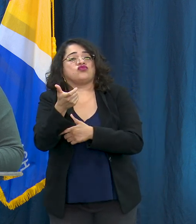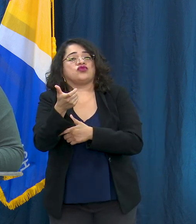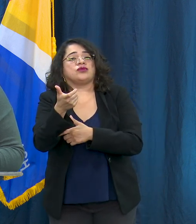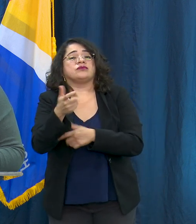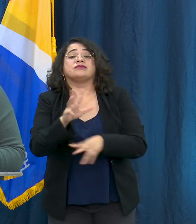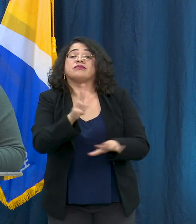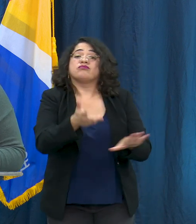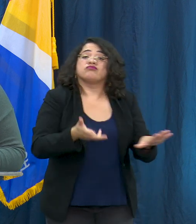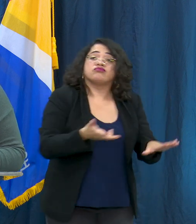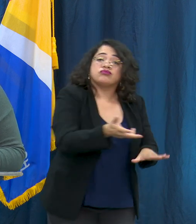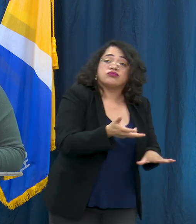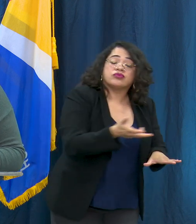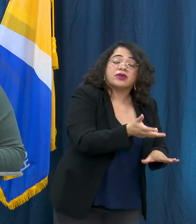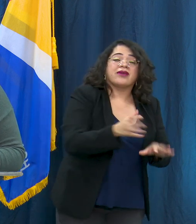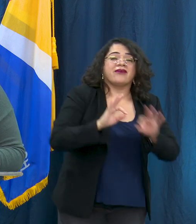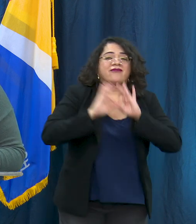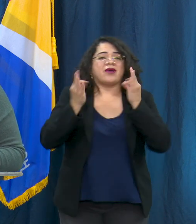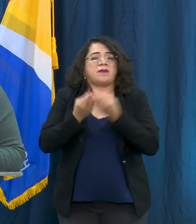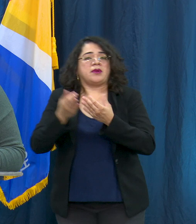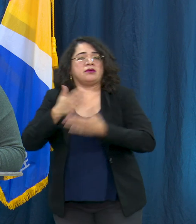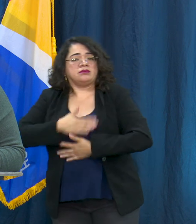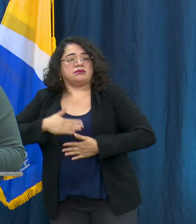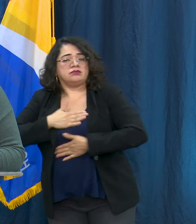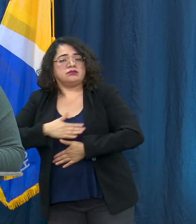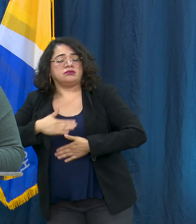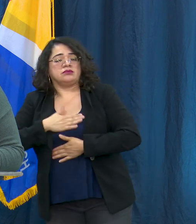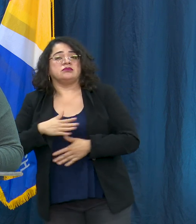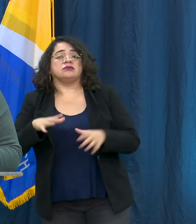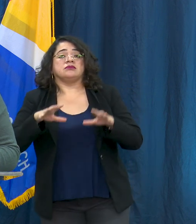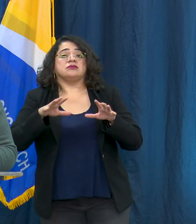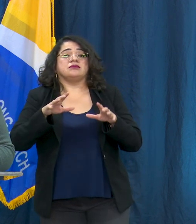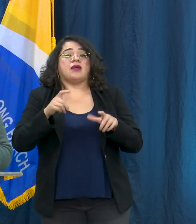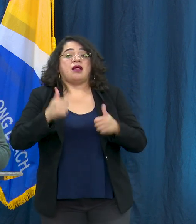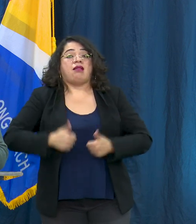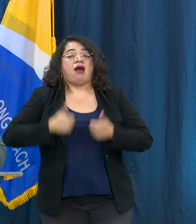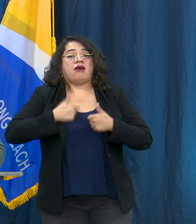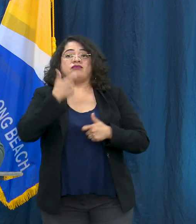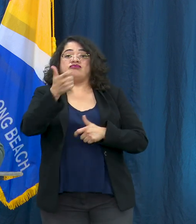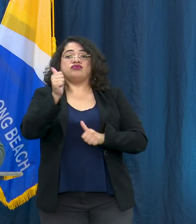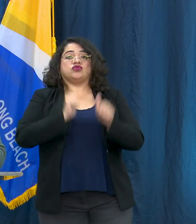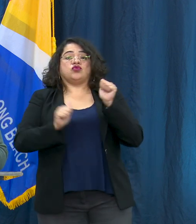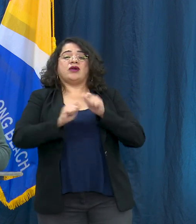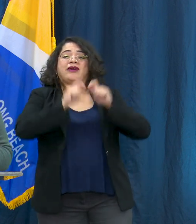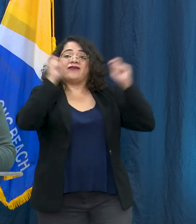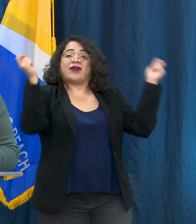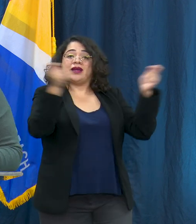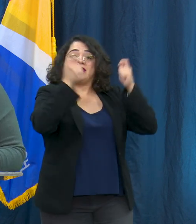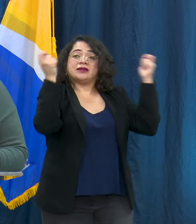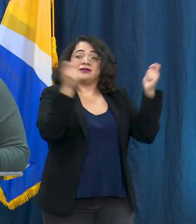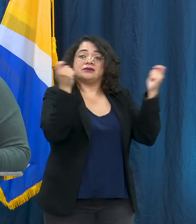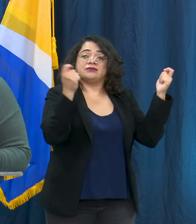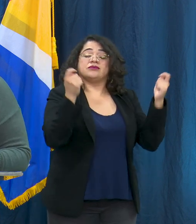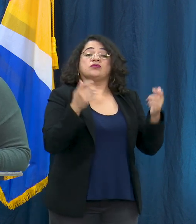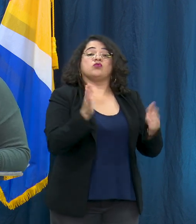Chico's associate octo Sione's en vivo festival ins esta Dios acento Xen tetany